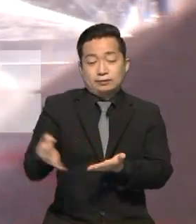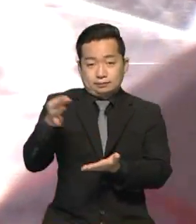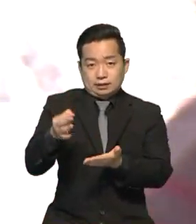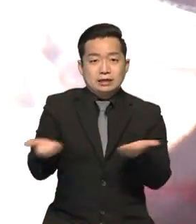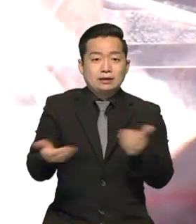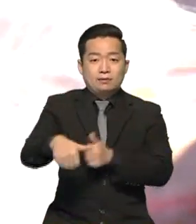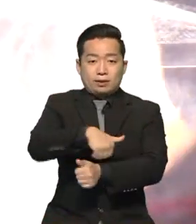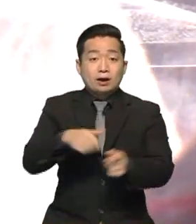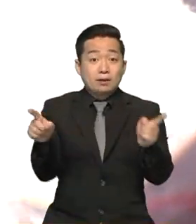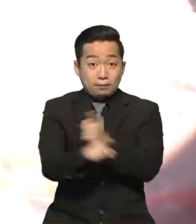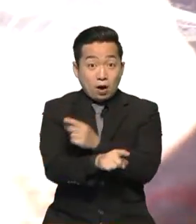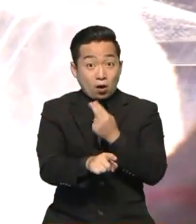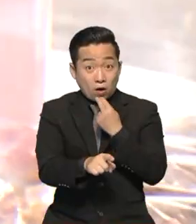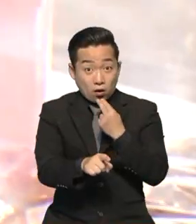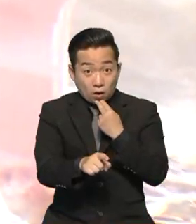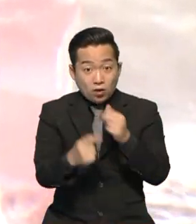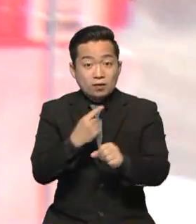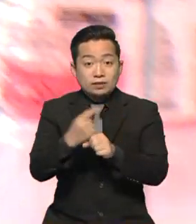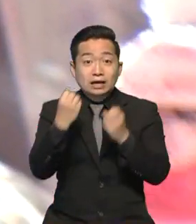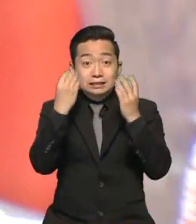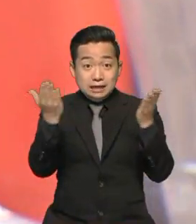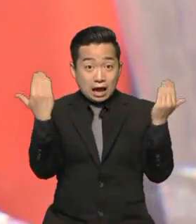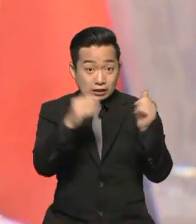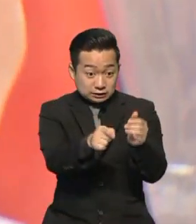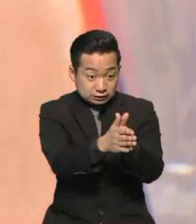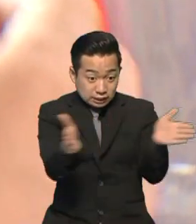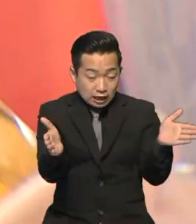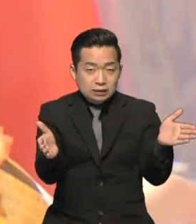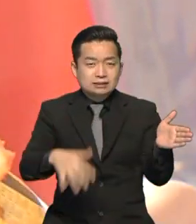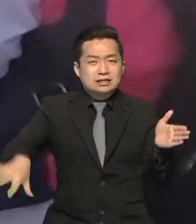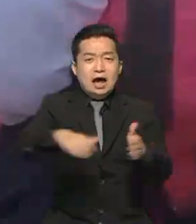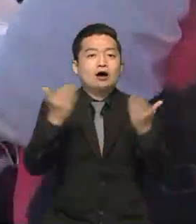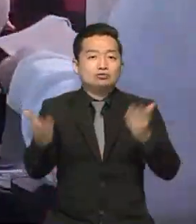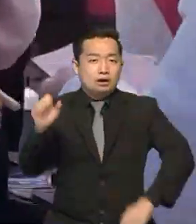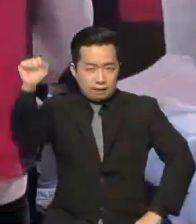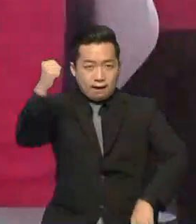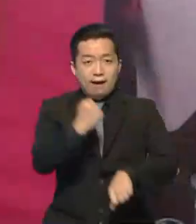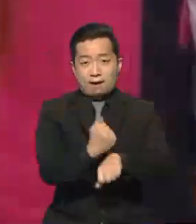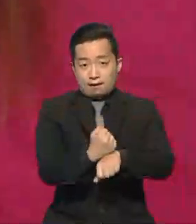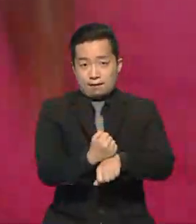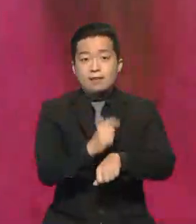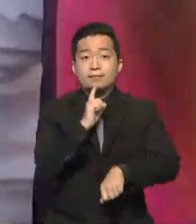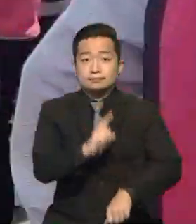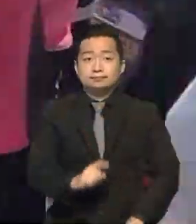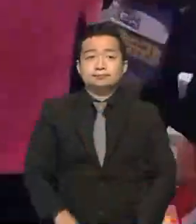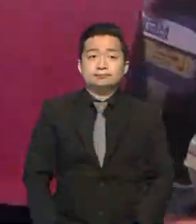이루어지지 않으면 내년 새학기에 다시 총파업에 나서겠다고 밝혔습니다. SBS 정다은입니다.